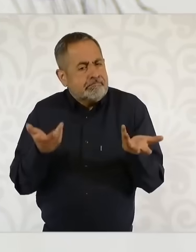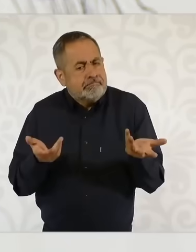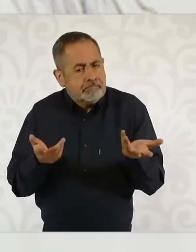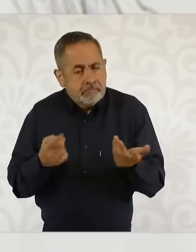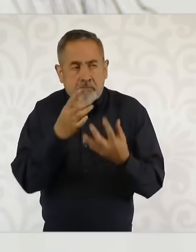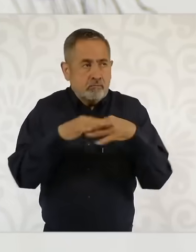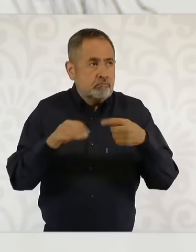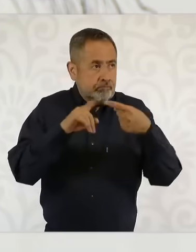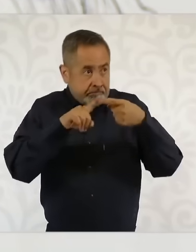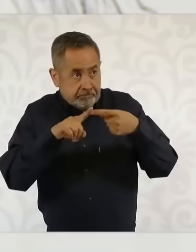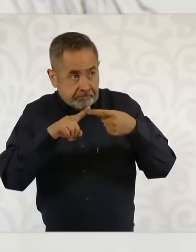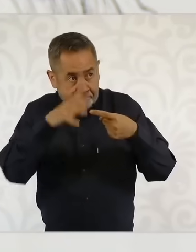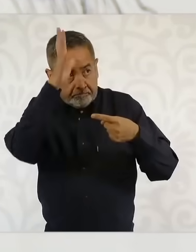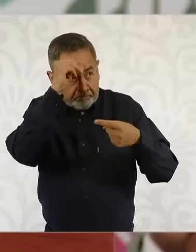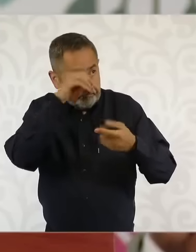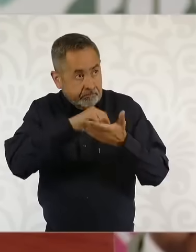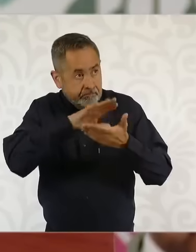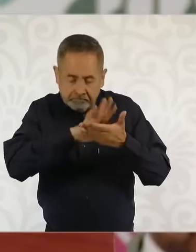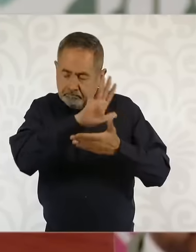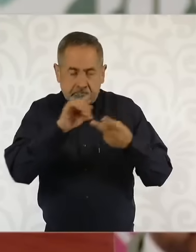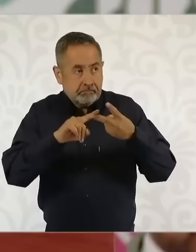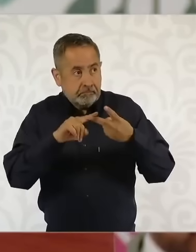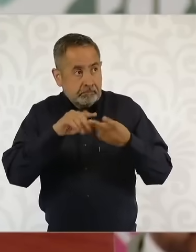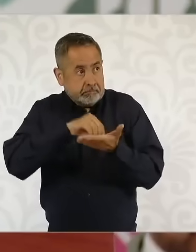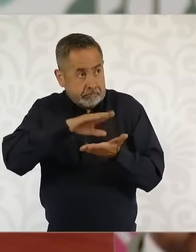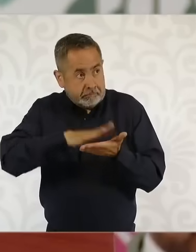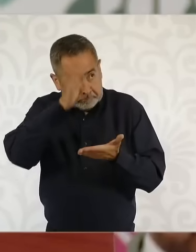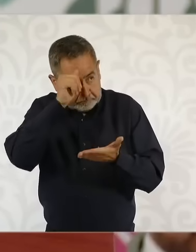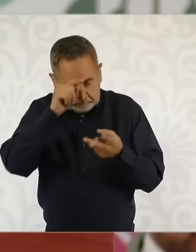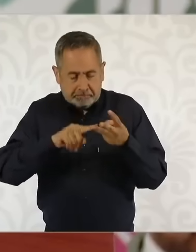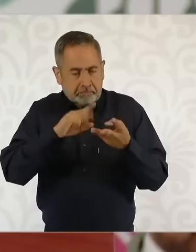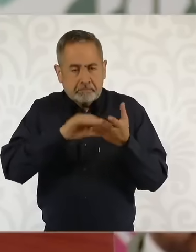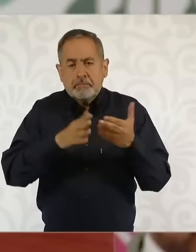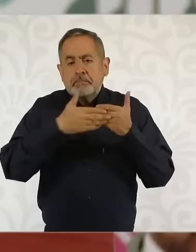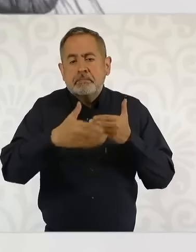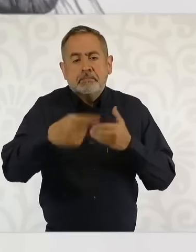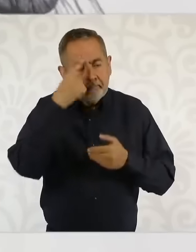una serie de acuerdos pues para todo el periodo del presidente Trump para que pueda haber pues